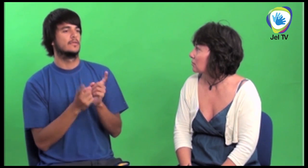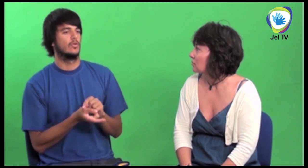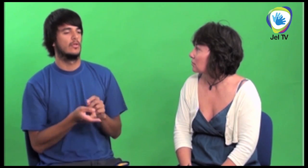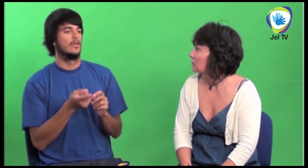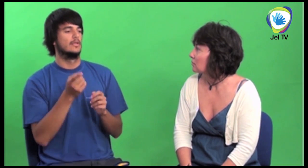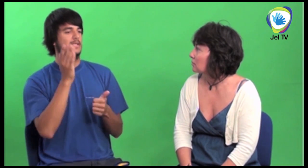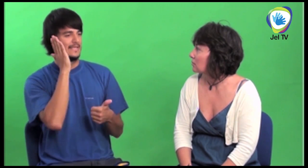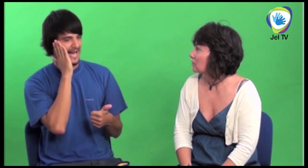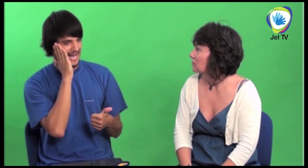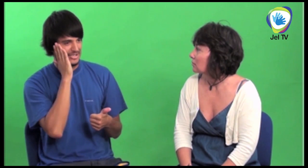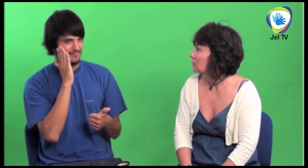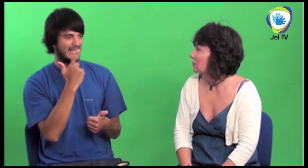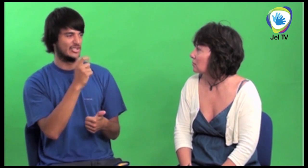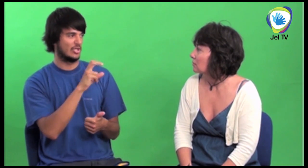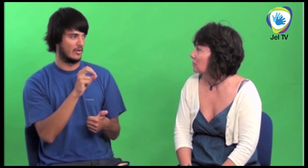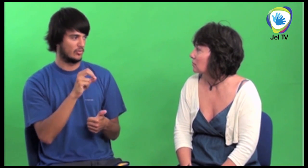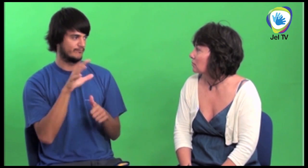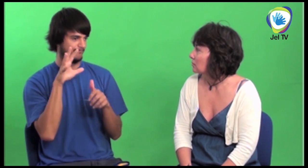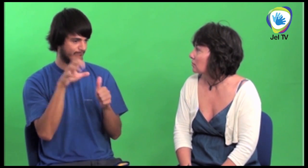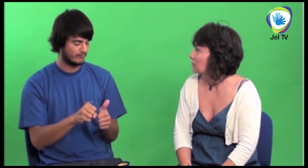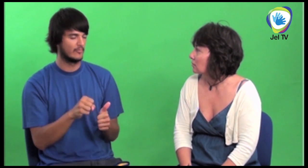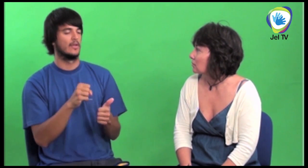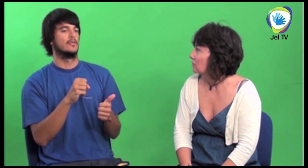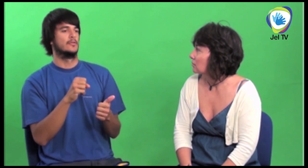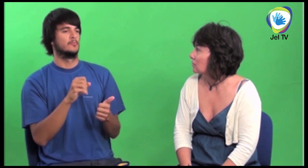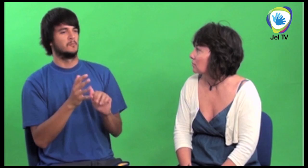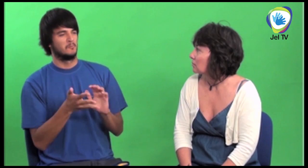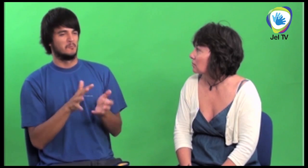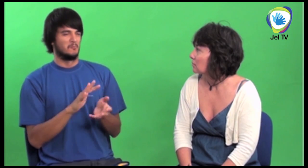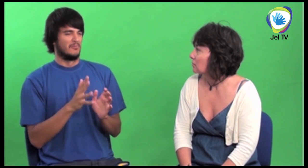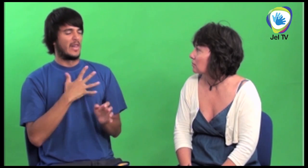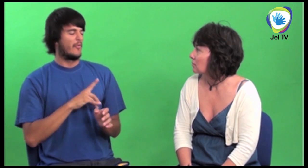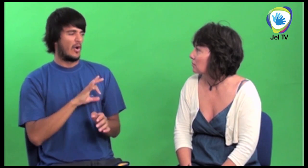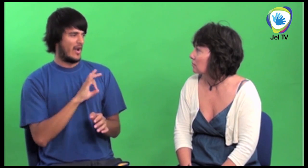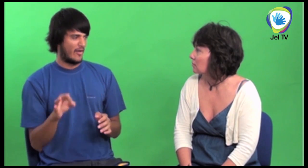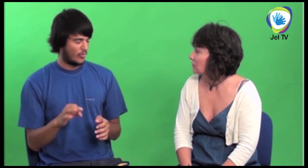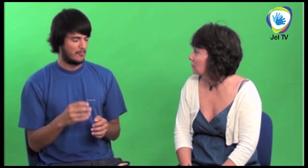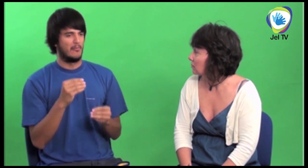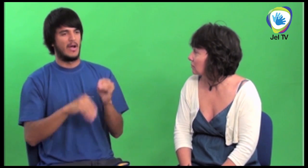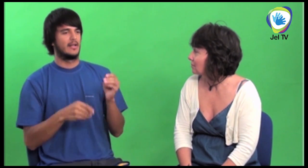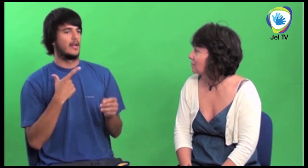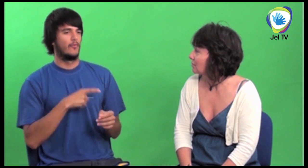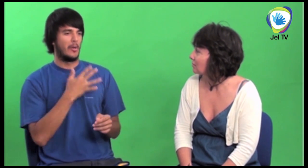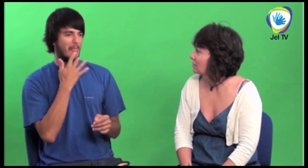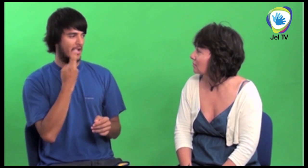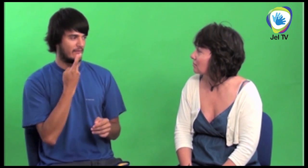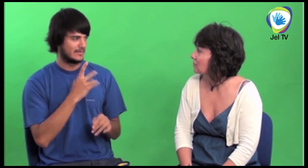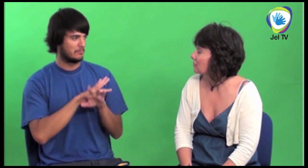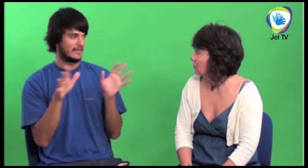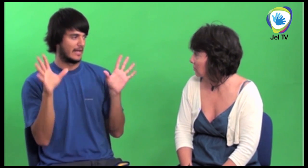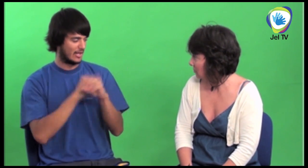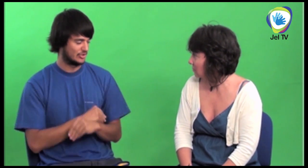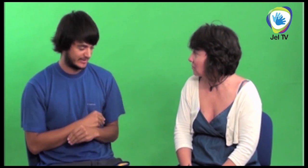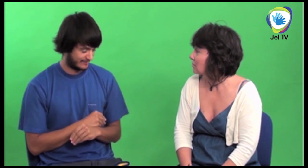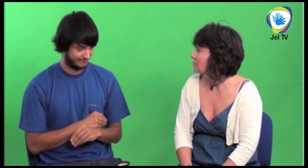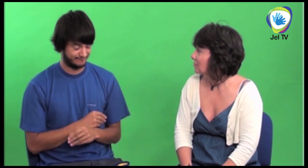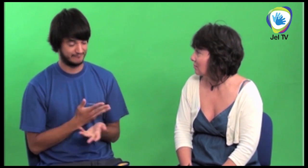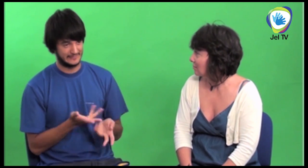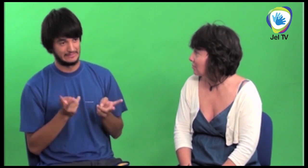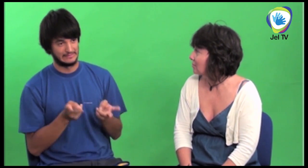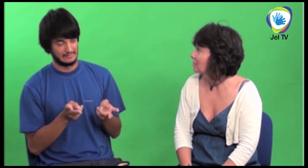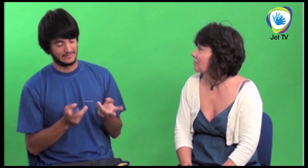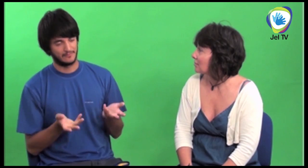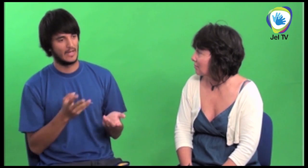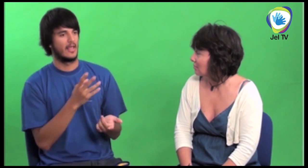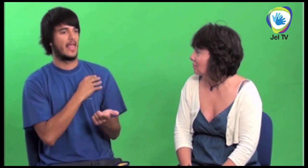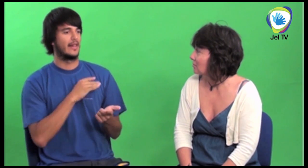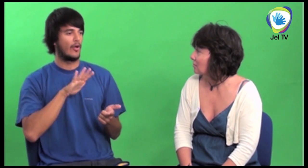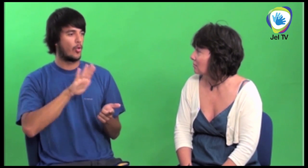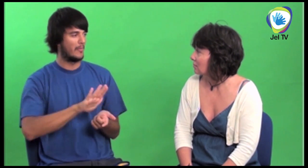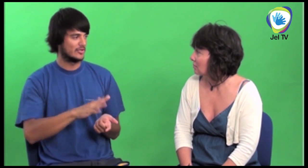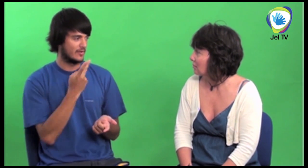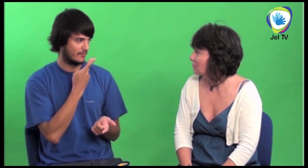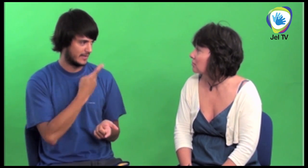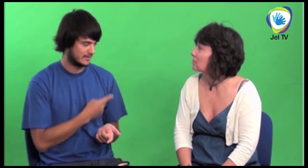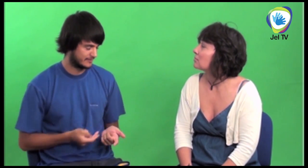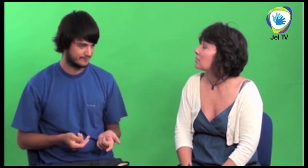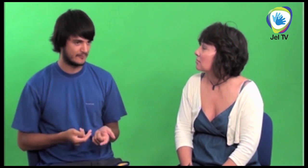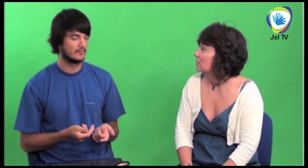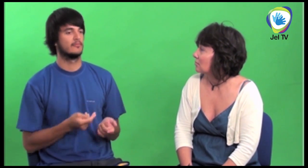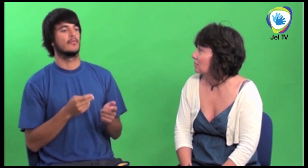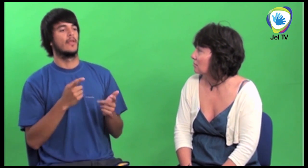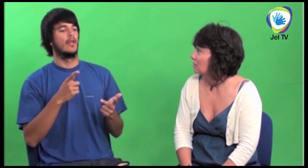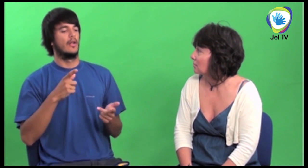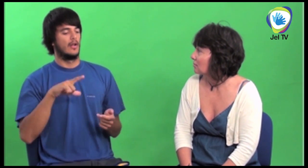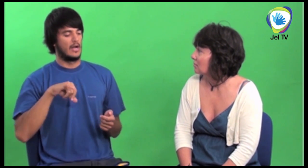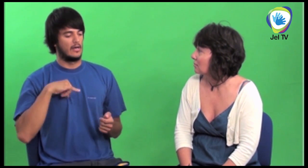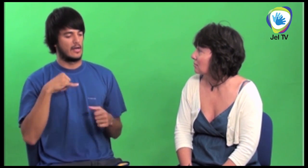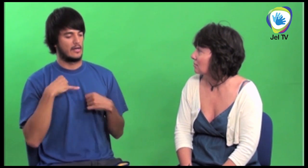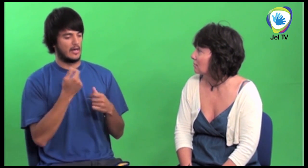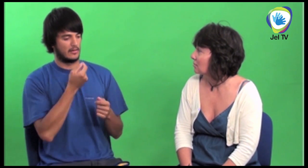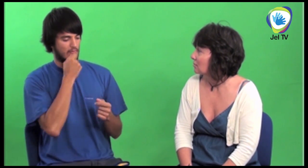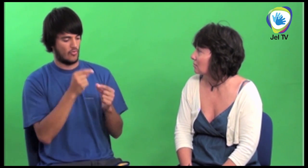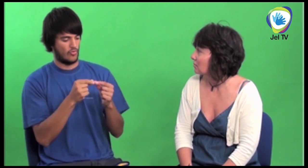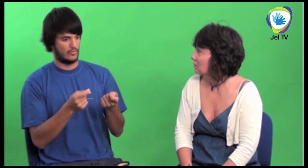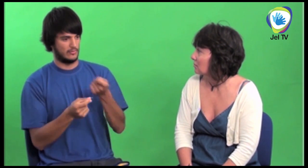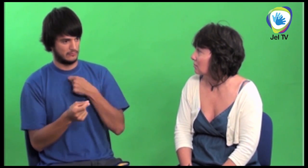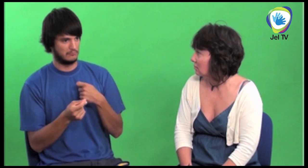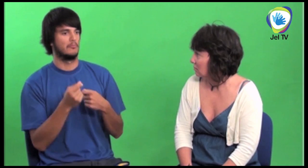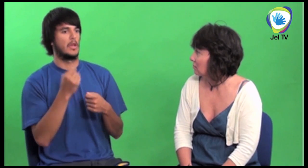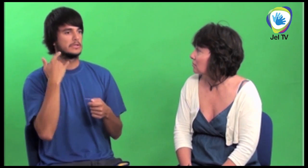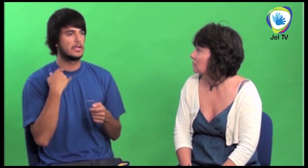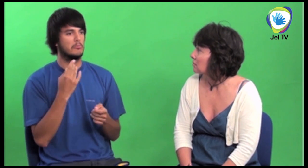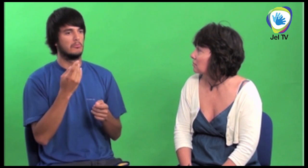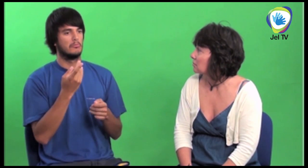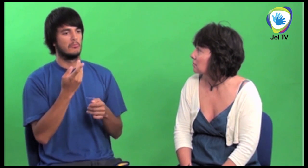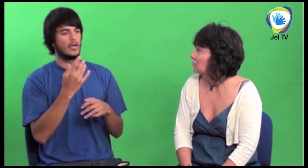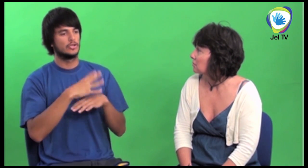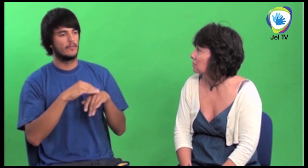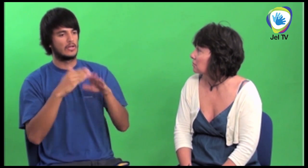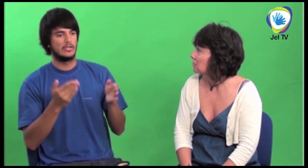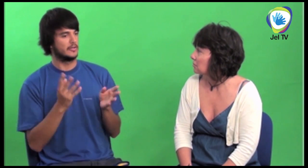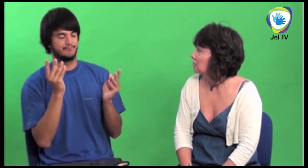Viszont a szállás 2 csillagos volt, nem volt a legjobb, mert nem volt melegvíz minden este, a víznyomás gyenge volt, a reggeli azt hittem svédasztalos lesz,